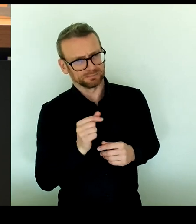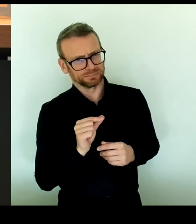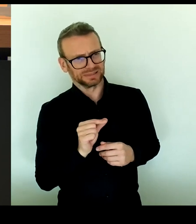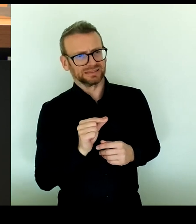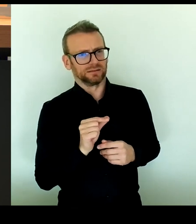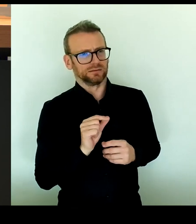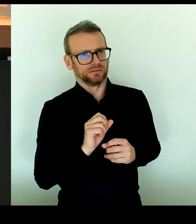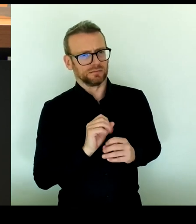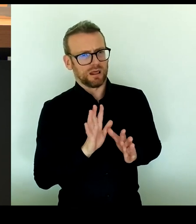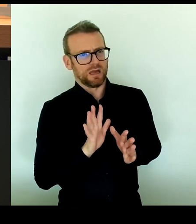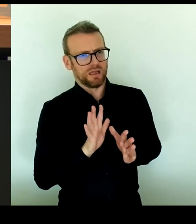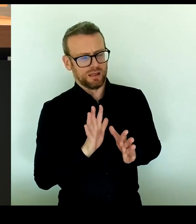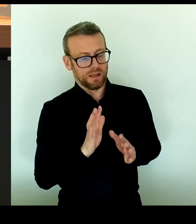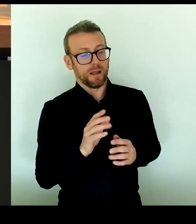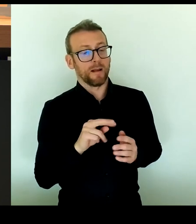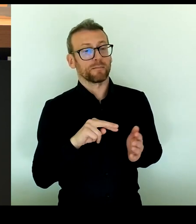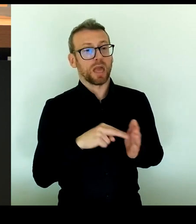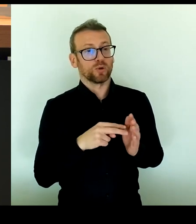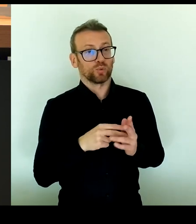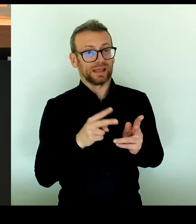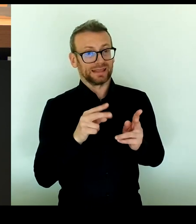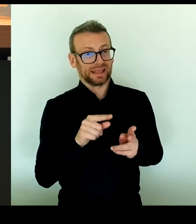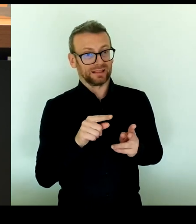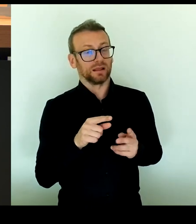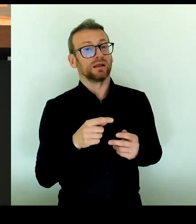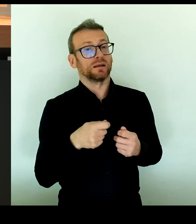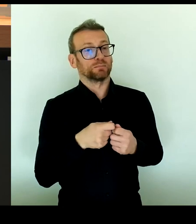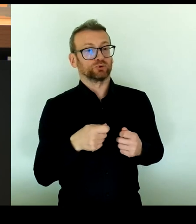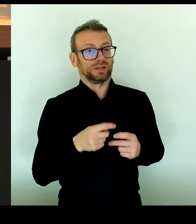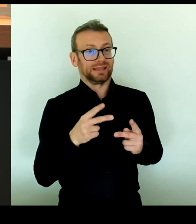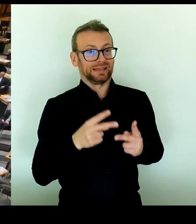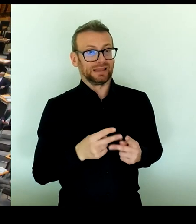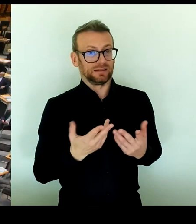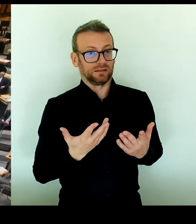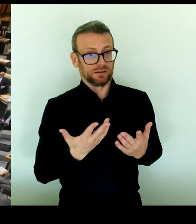gesprungen. Und das wollte ich mit meiner Rede deutlich machen. Danke schön. (Rednerwechsel) (Beifall)